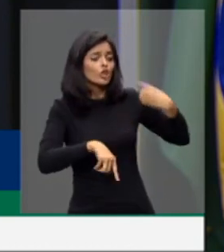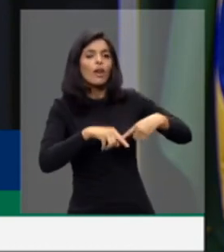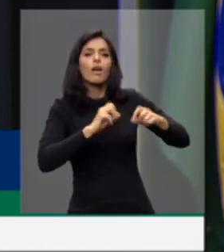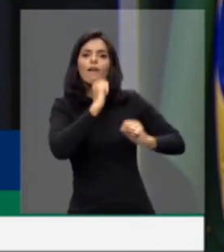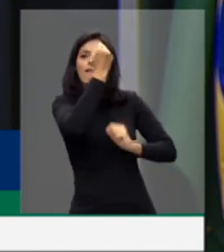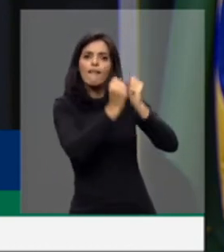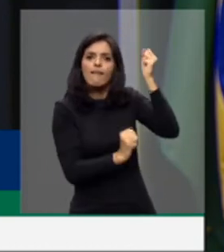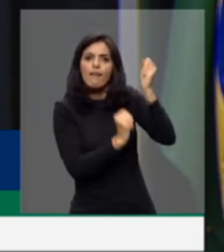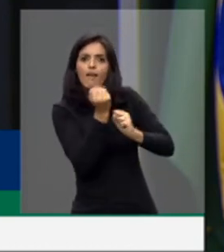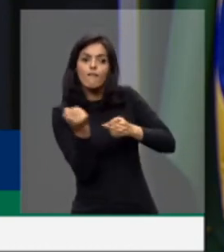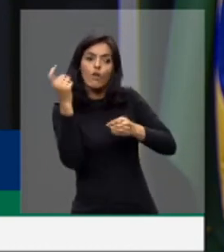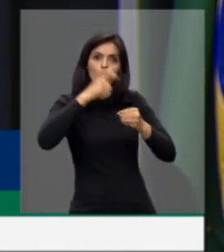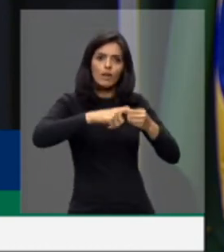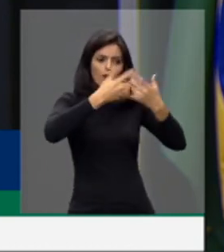INDÚSTRIA. ÉUMA PENA, PORQUE NÓS GOSTARÍAMOS DE DISCUTIR